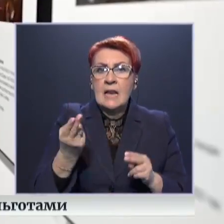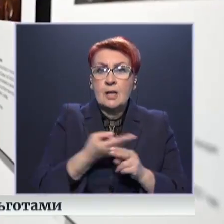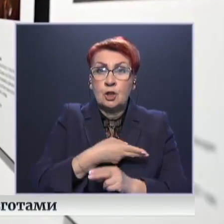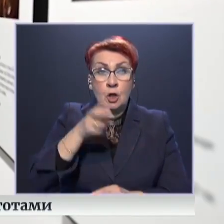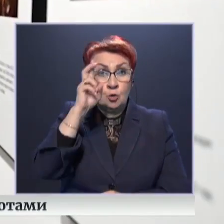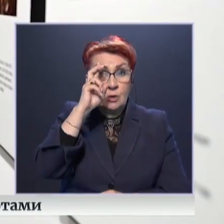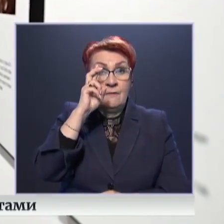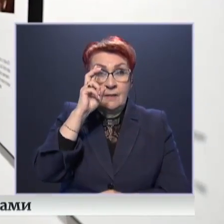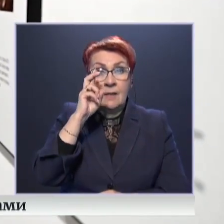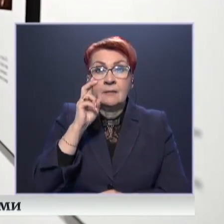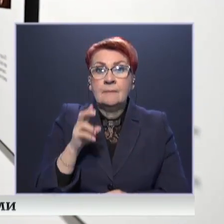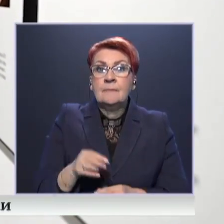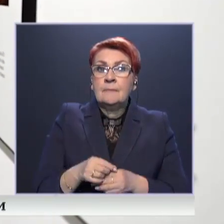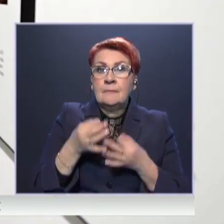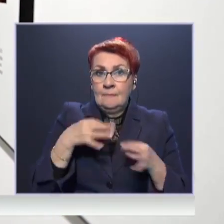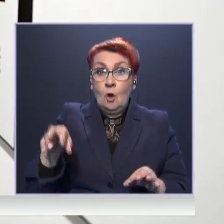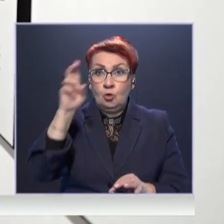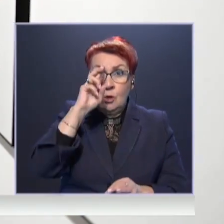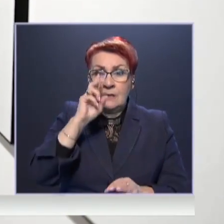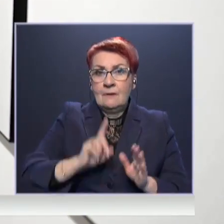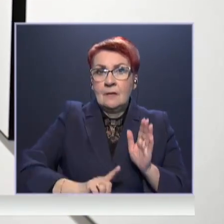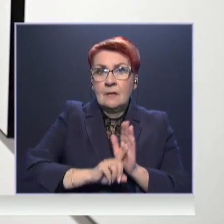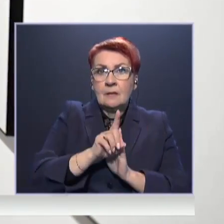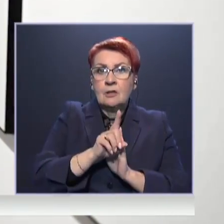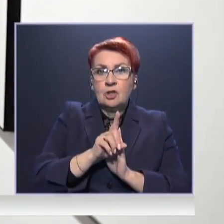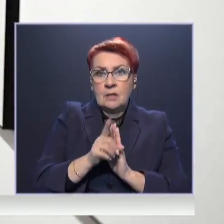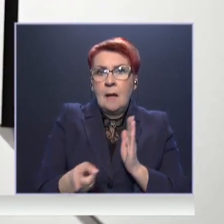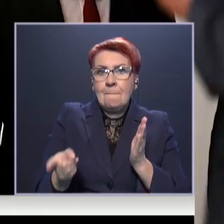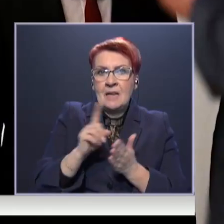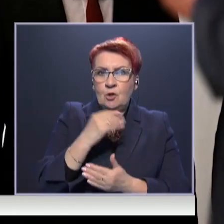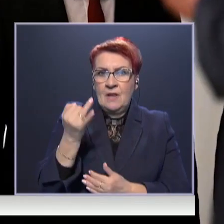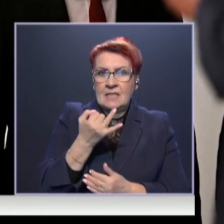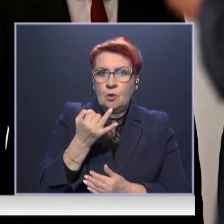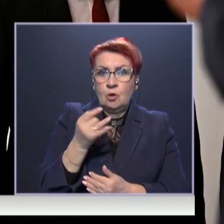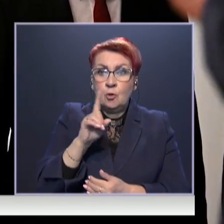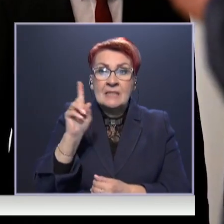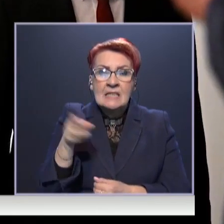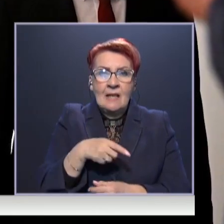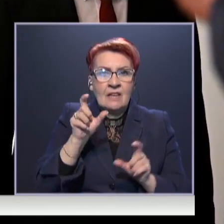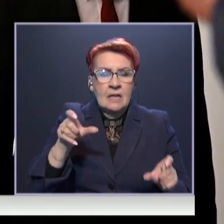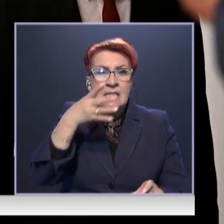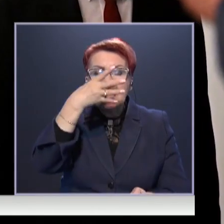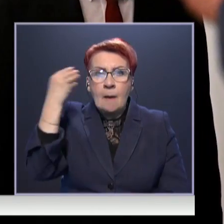суверенитета начинает именно с перерисовки истории чтобы заставить граждан Забыть о своих корнях и